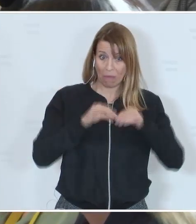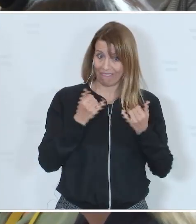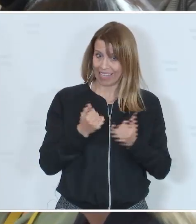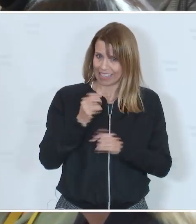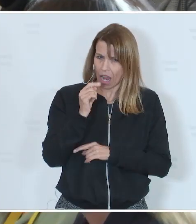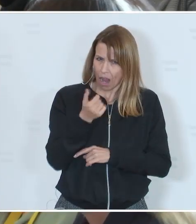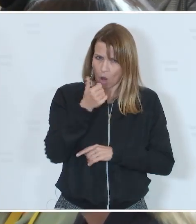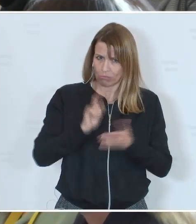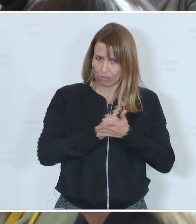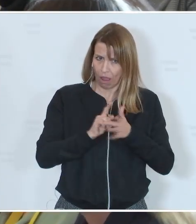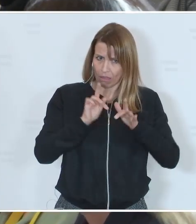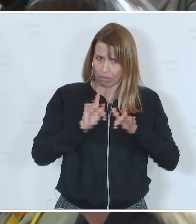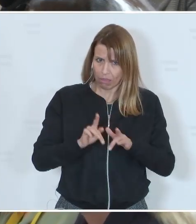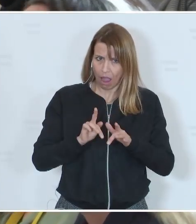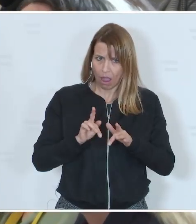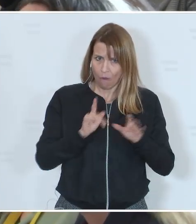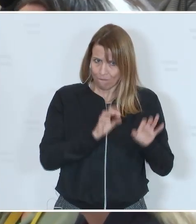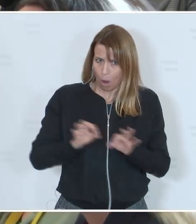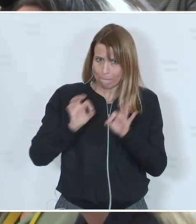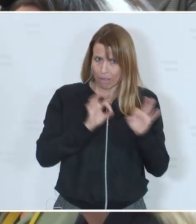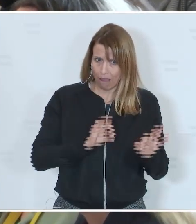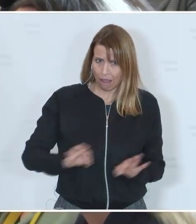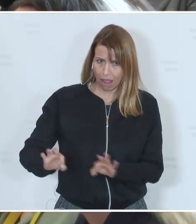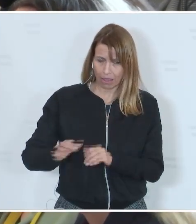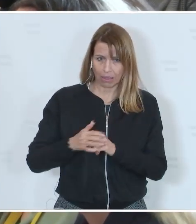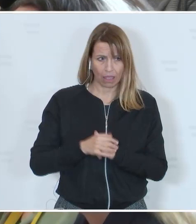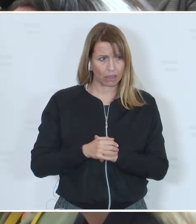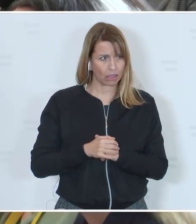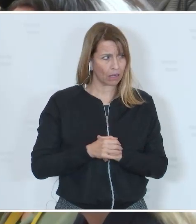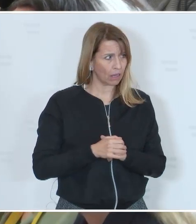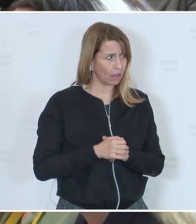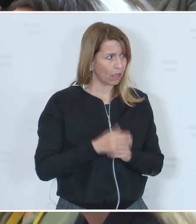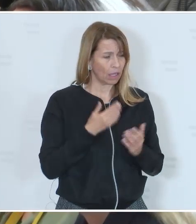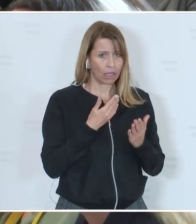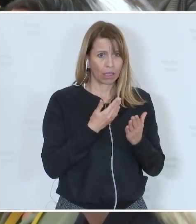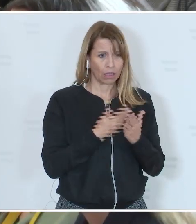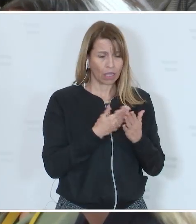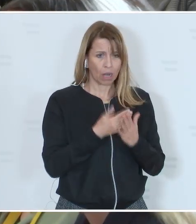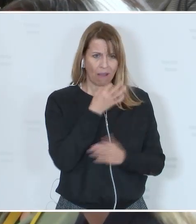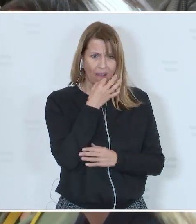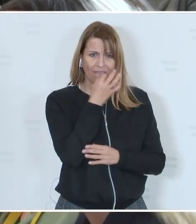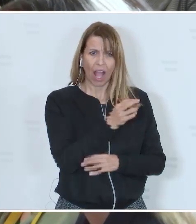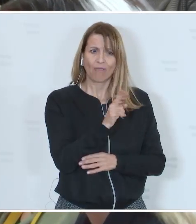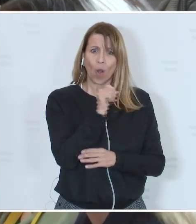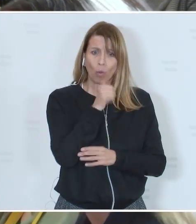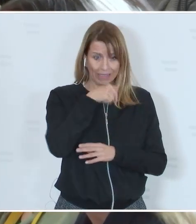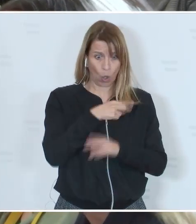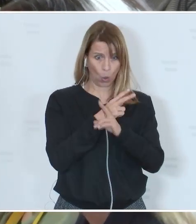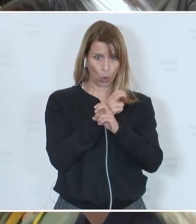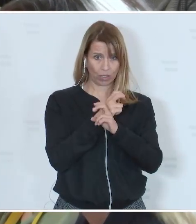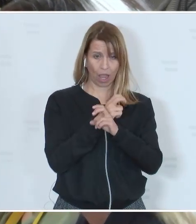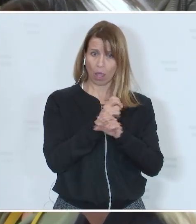und warum wird dann eigentlich nicht Österreich als möglicher Ersatzkandidat angesehen? Wir